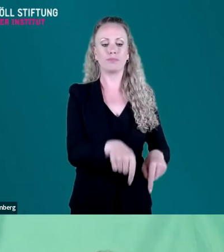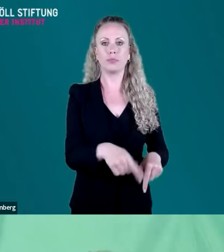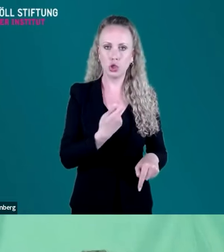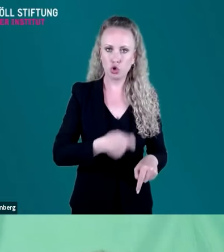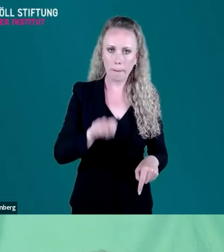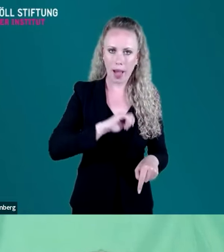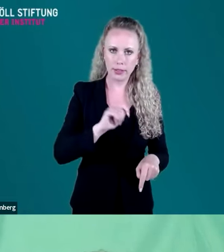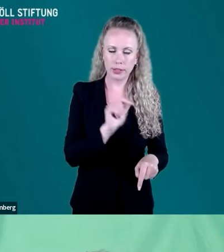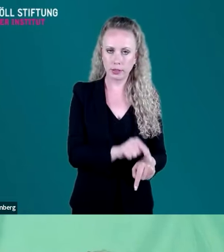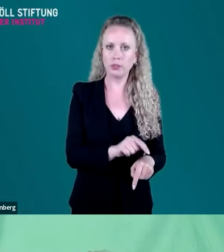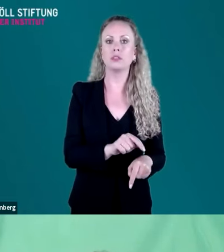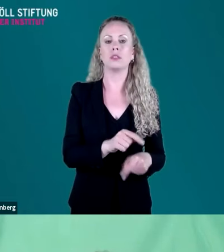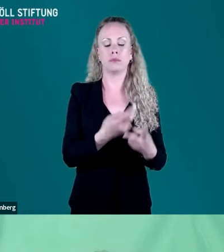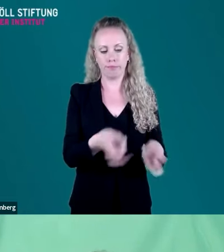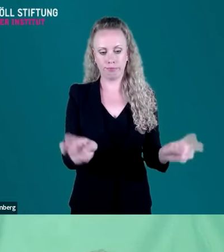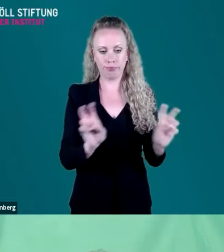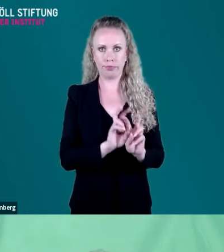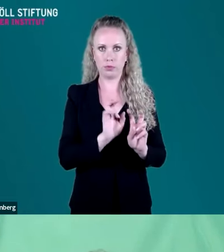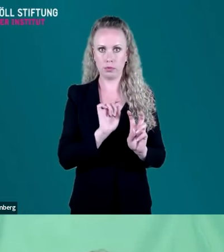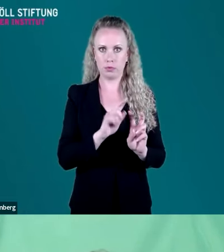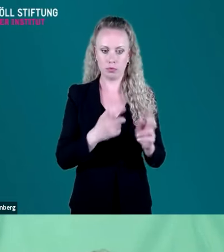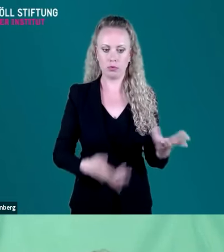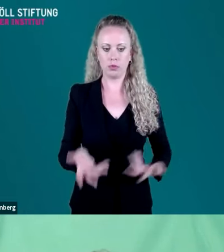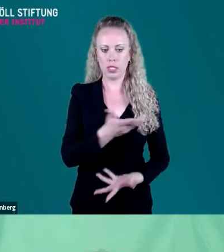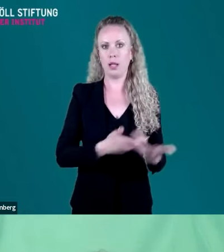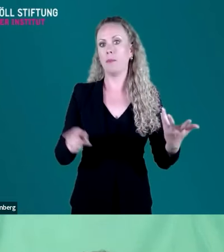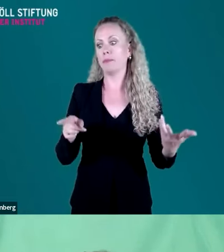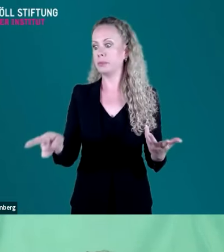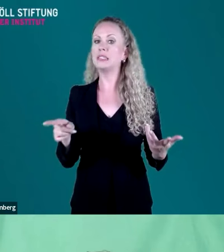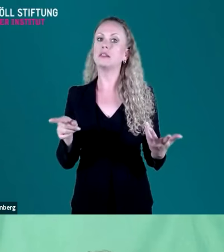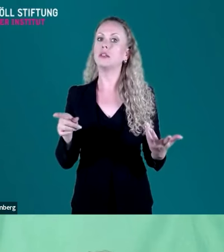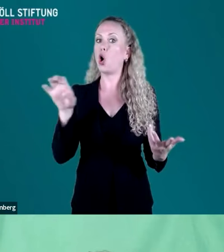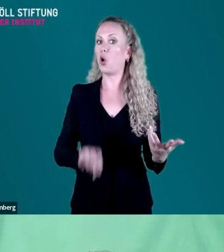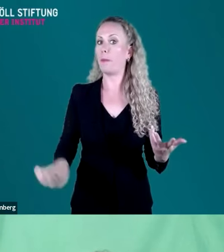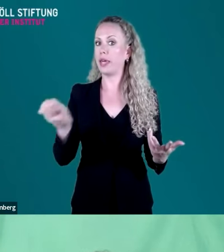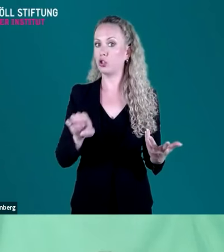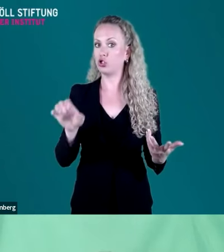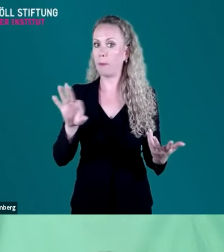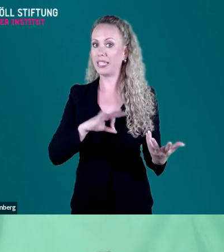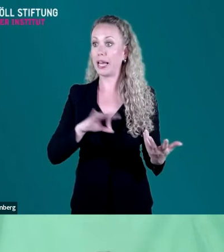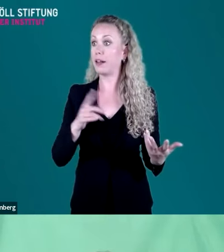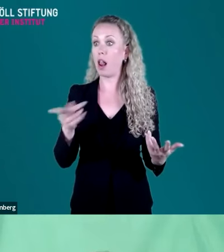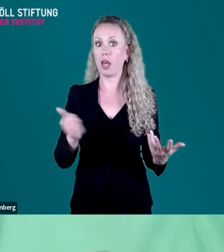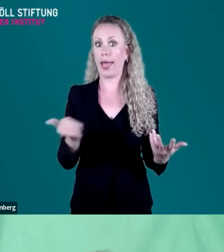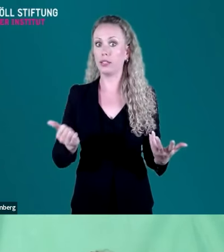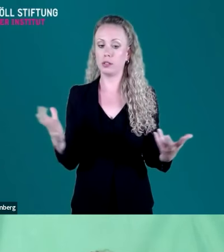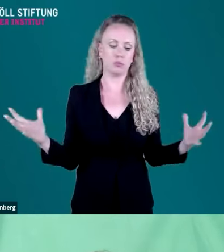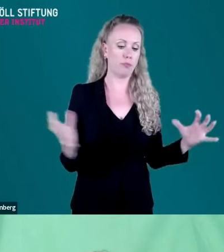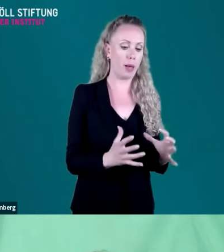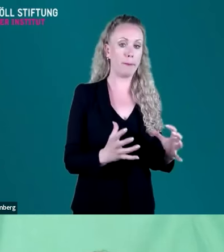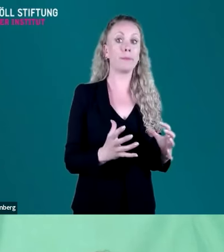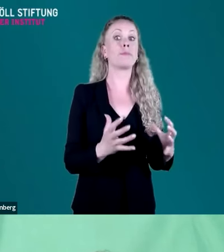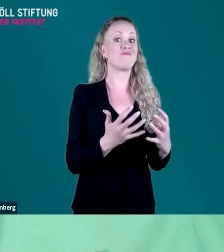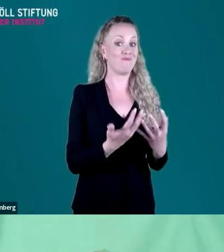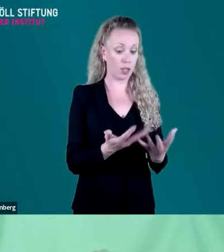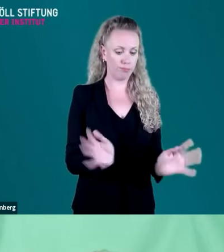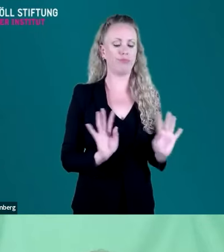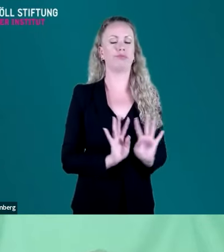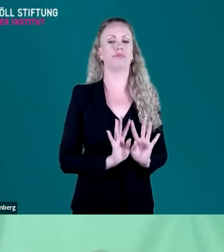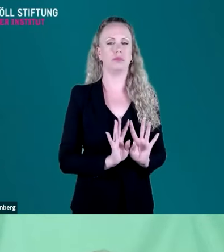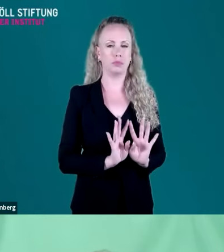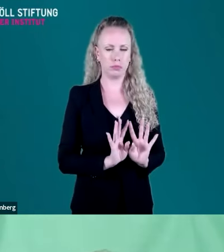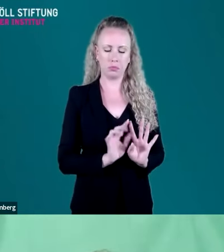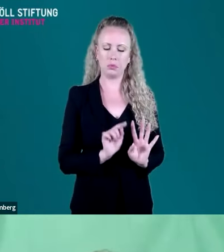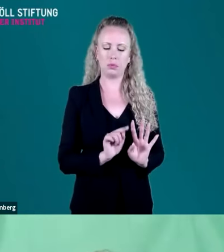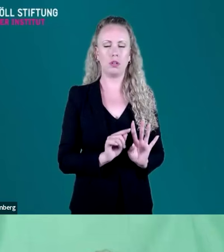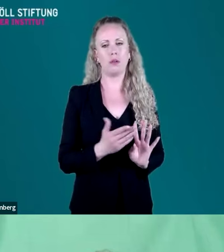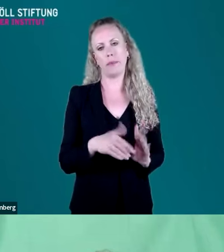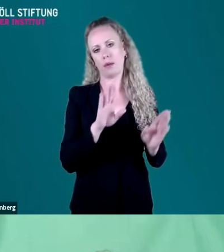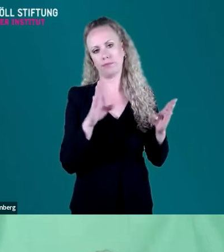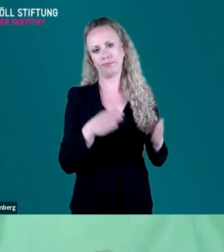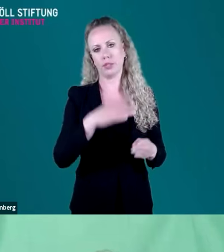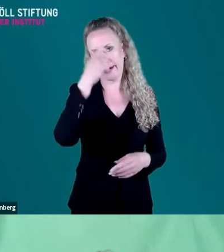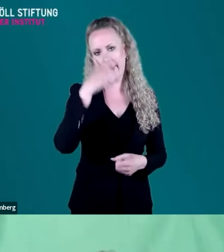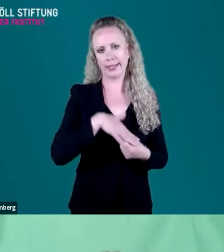mit den ganzen rechten europäischen Parteien, die ja eigentlich eher dann so zu einem rassistischen Spektrum gehören.